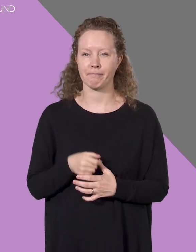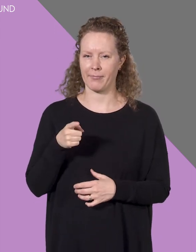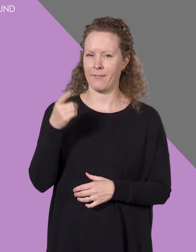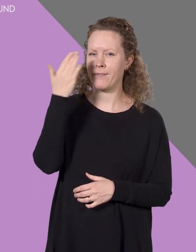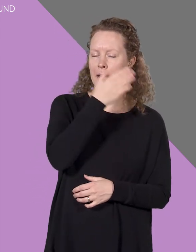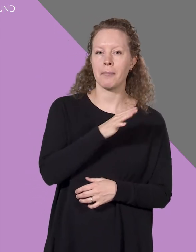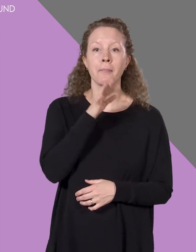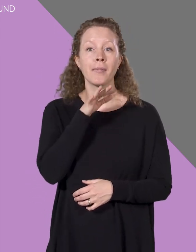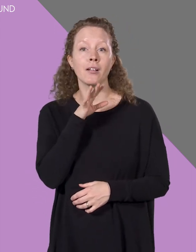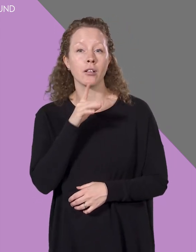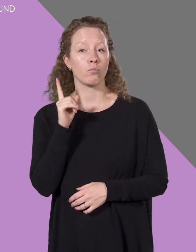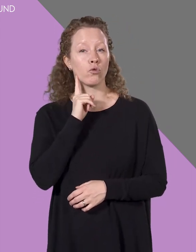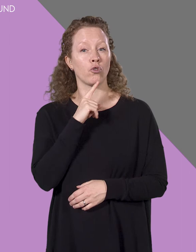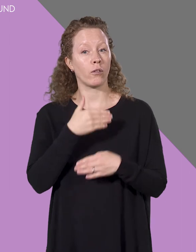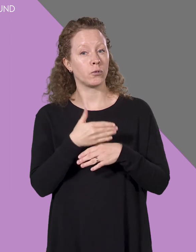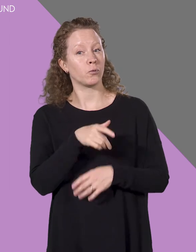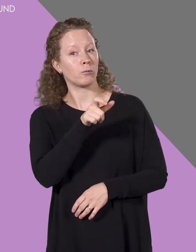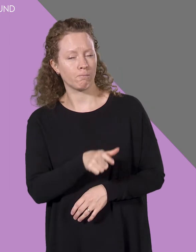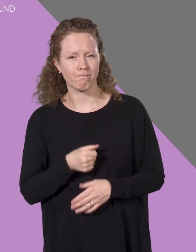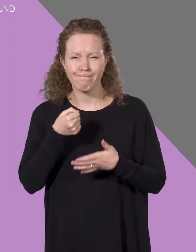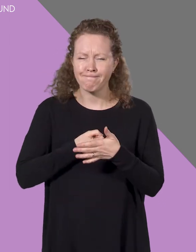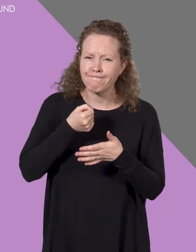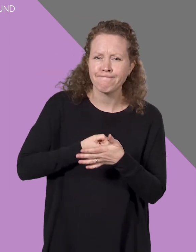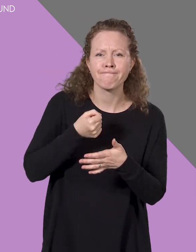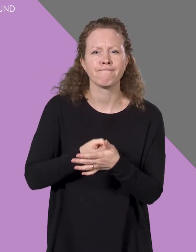Filmen handlar om en döv skådespelare som har det kämpigt -